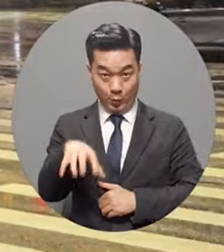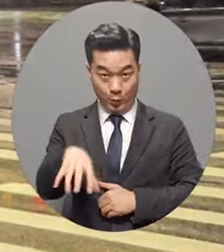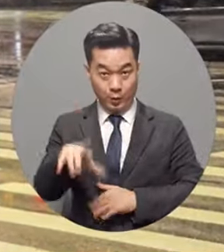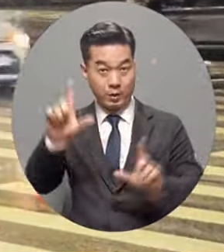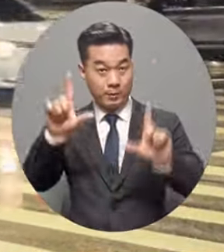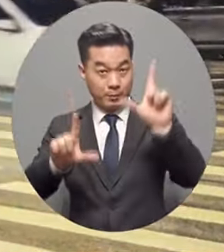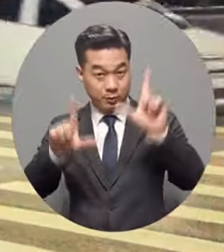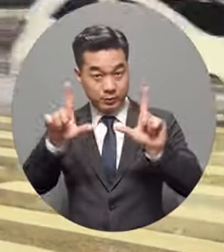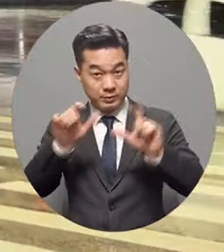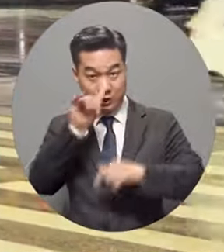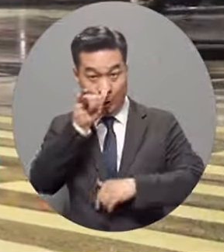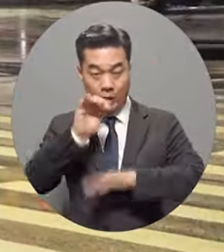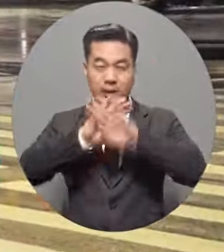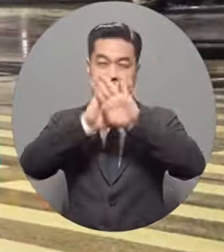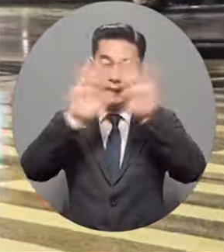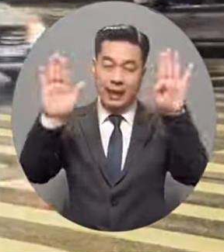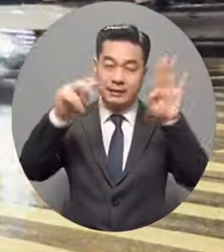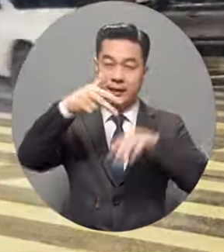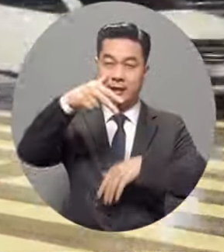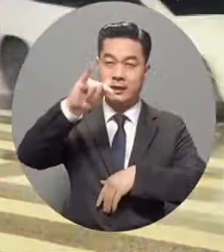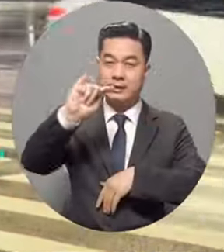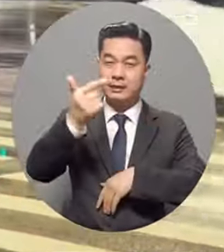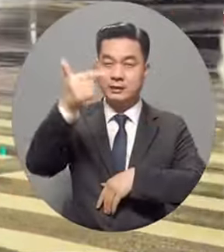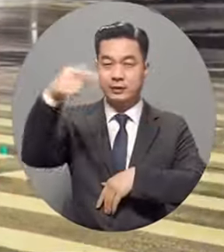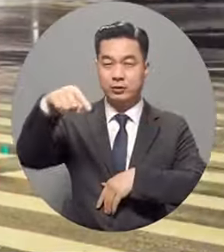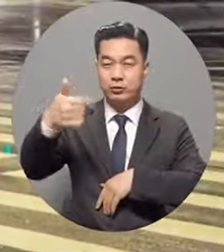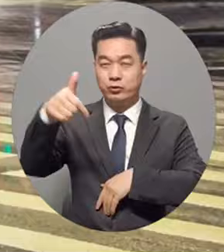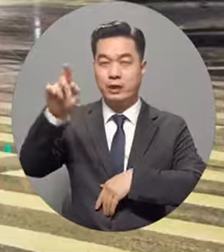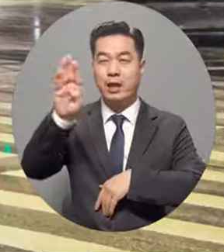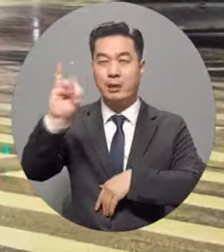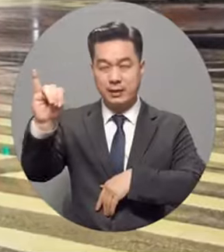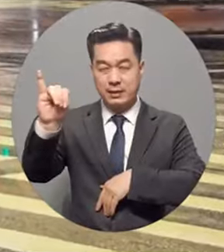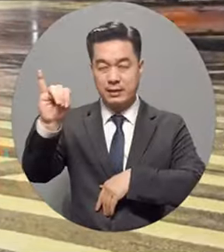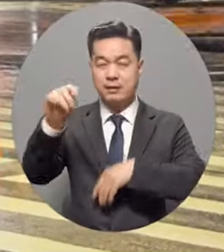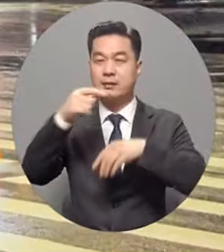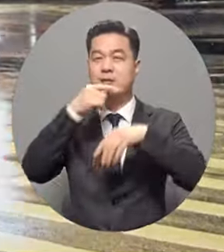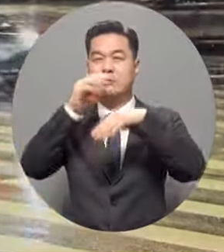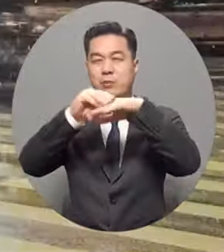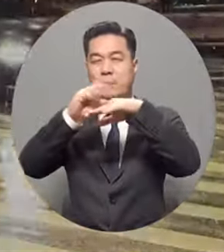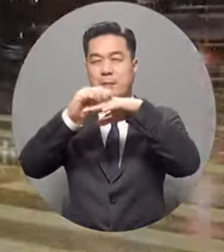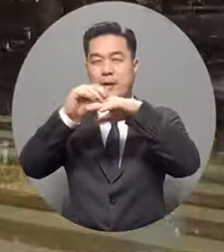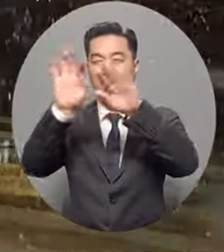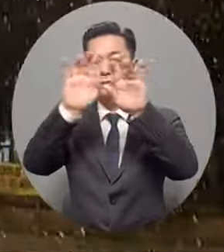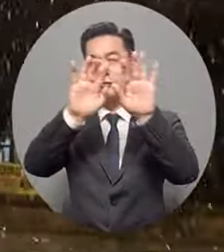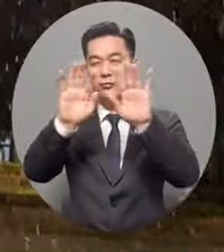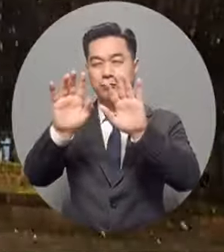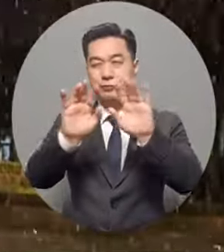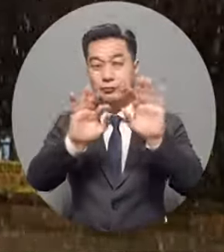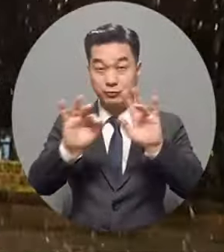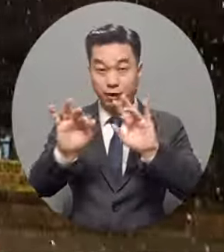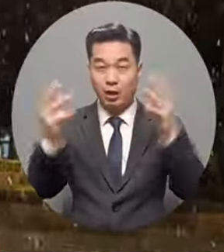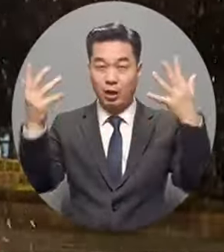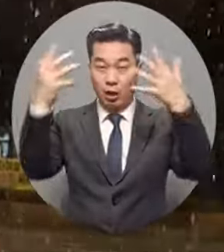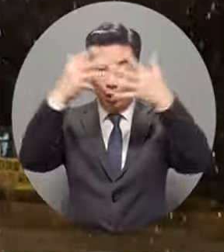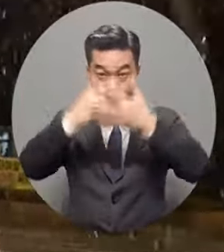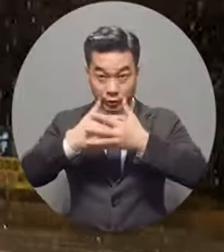조금 전 서울 상암동의 모습입니다. 낮 동안 진눈깨비로 오던 눈이 밤이 되면서눈송이가 더 굵어졌고요.